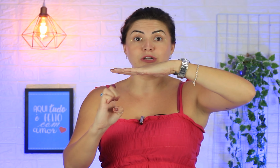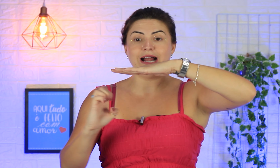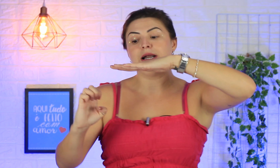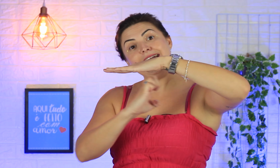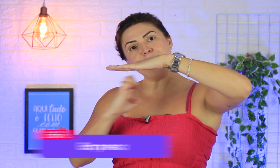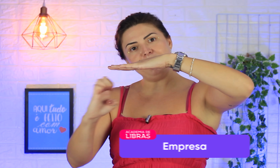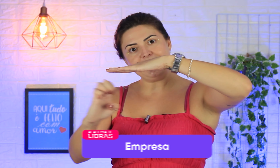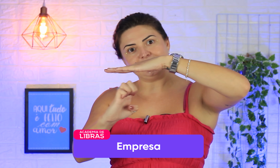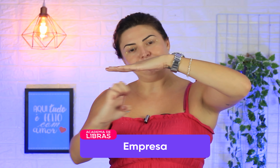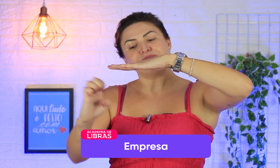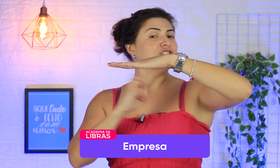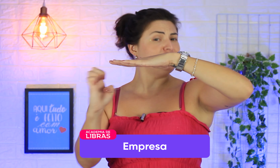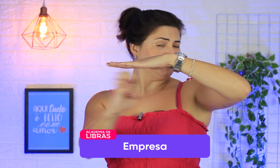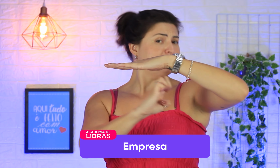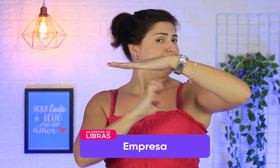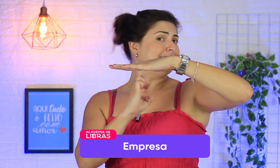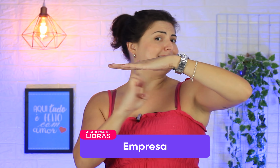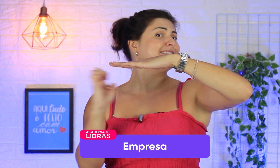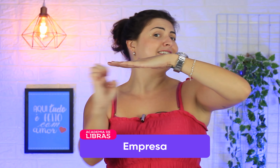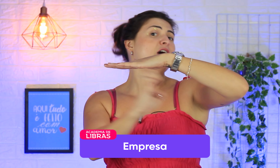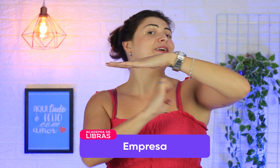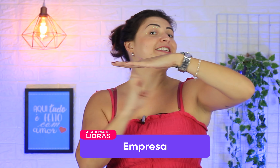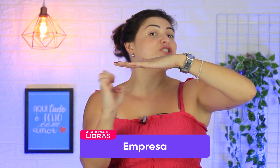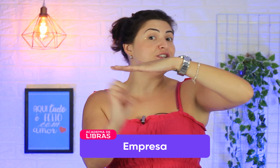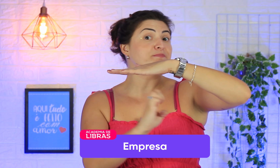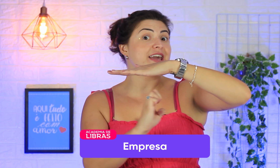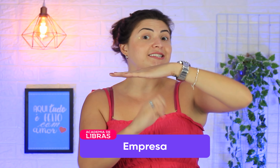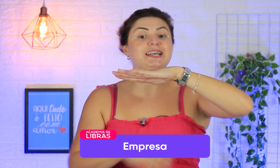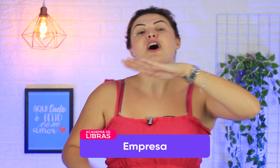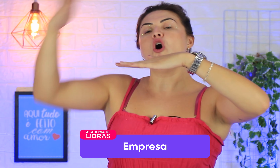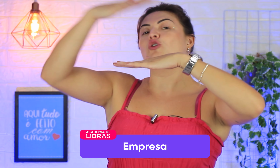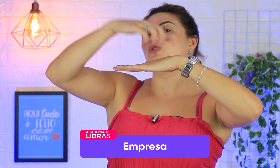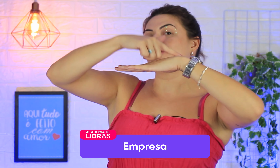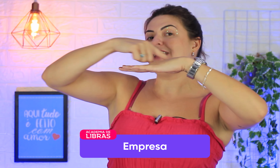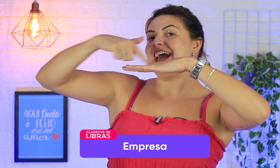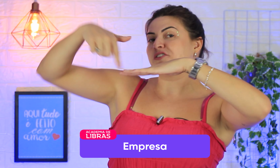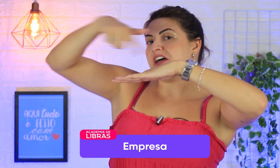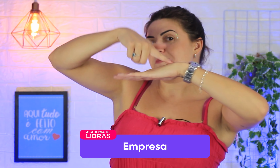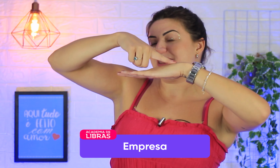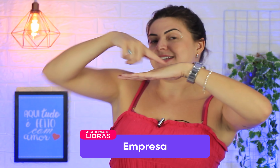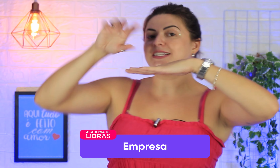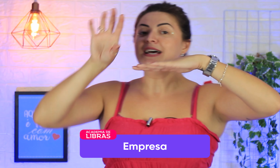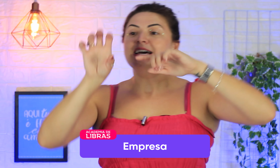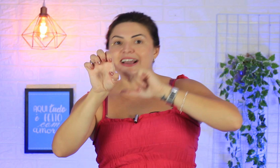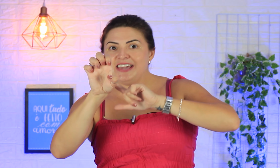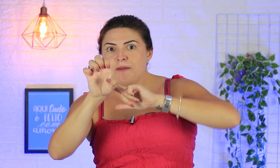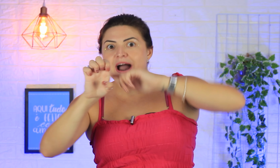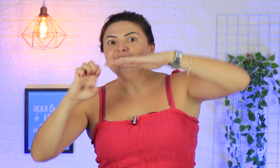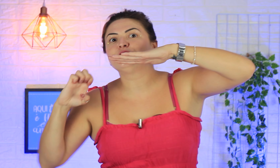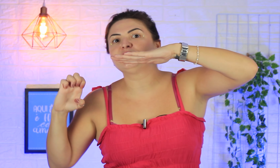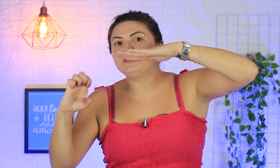circular empresa a gente assimila esse sinal aqui de empresa com o teto da empresa e aqui abaixo as